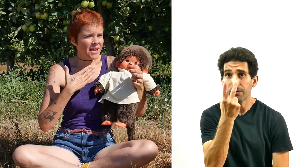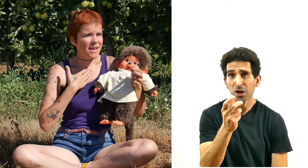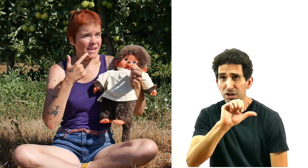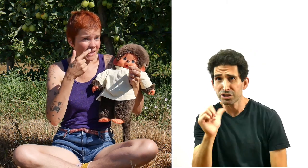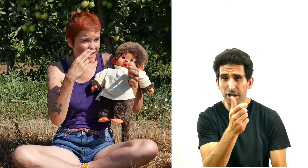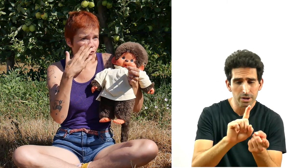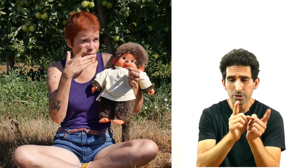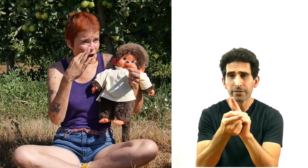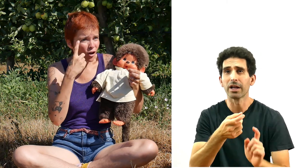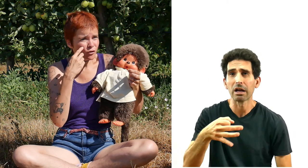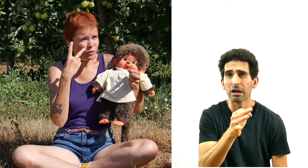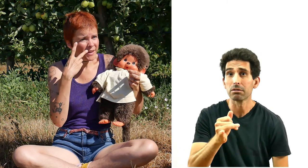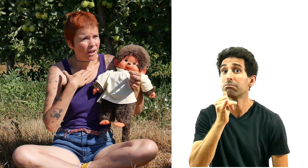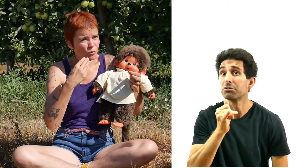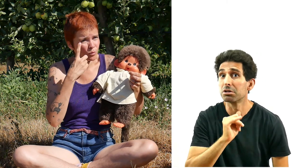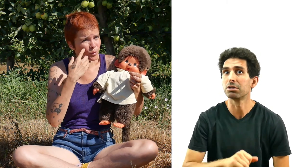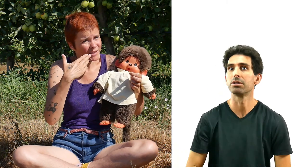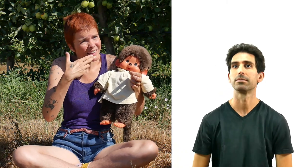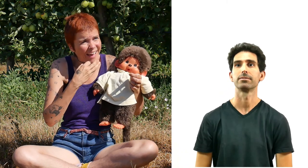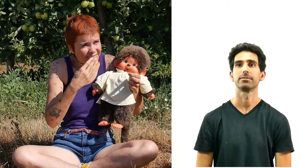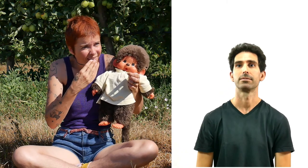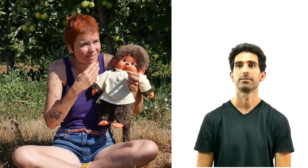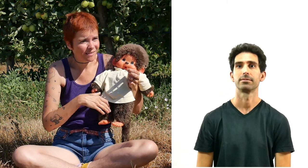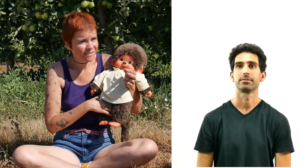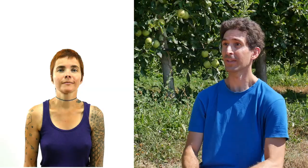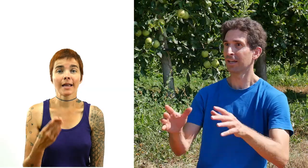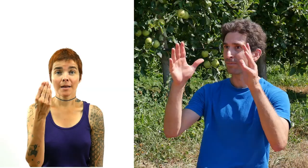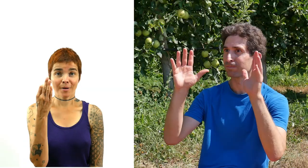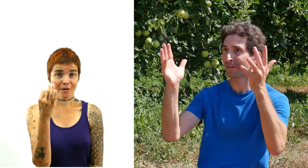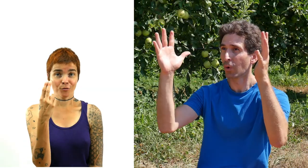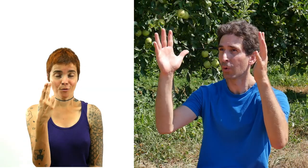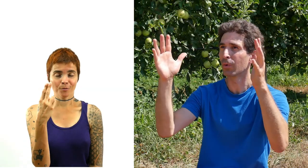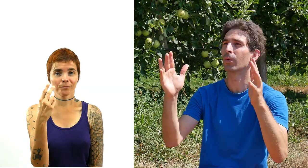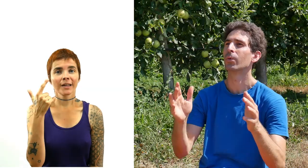Et chaque fleur devient une petite graine ? Bravo !